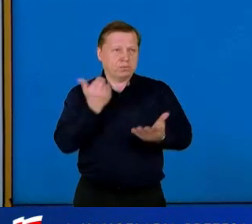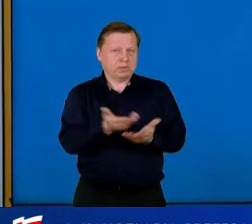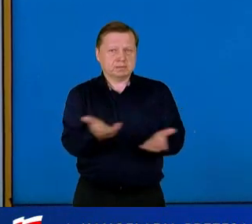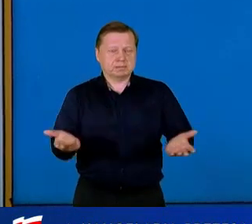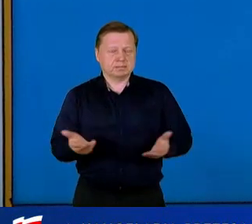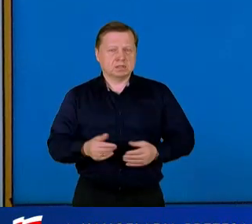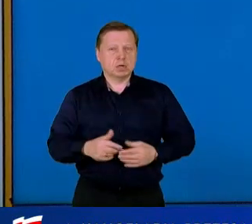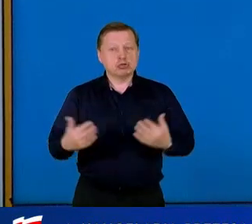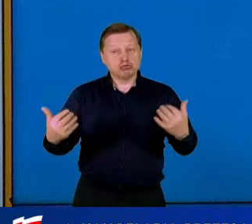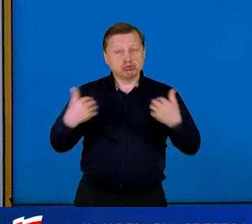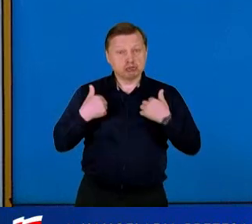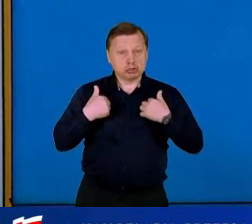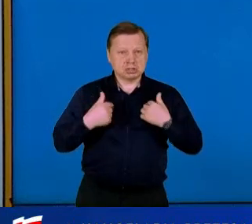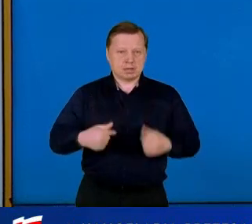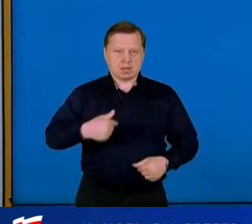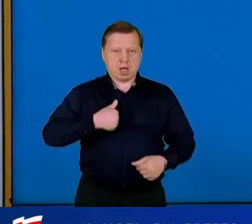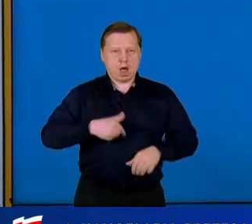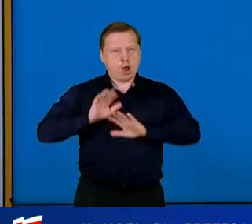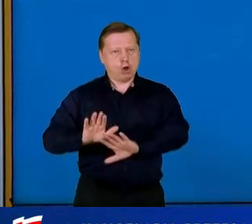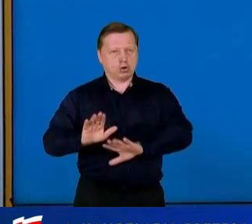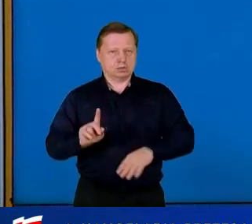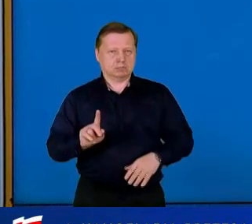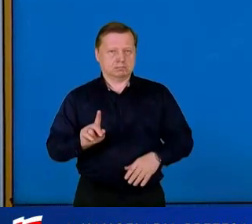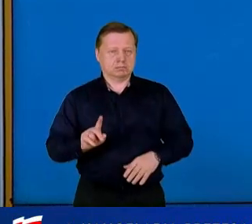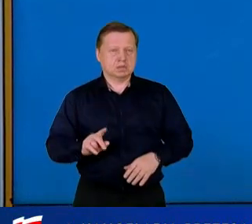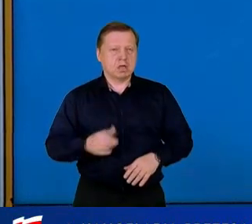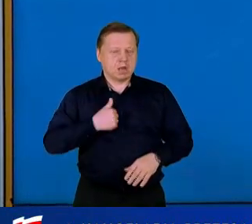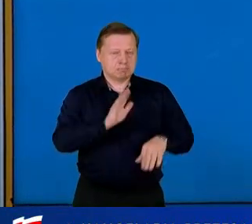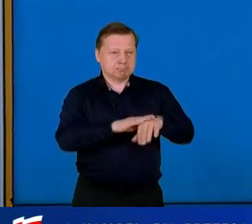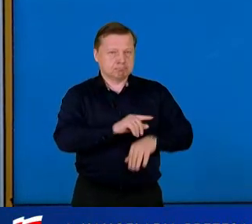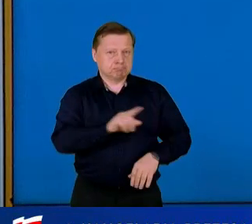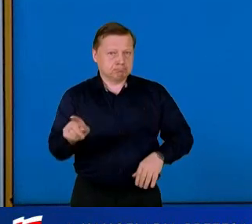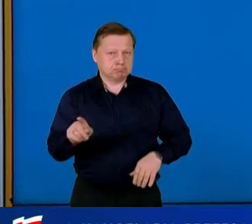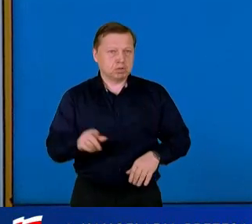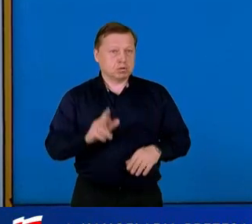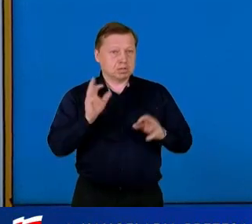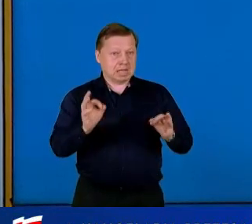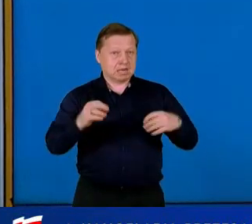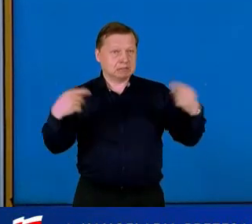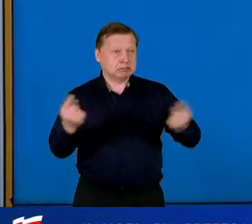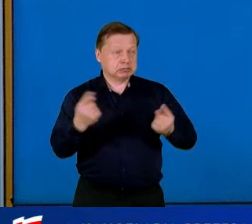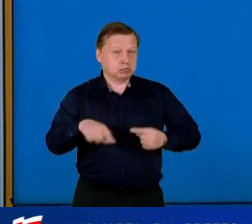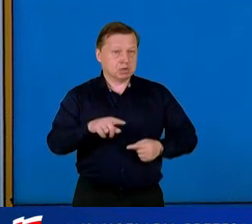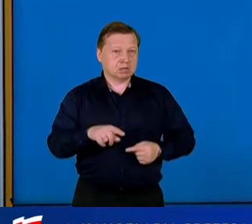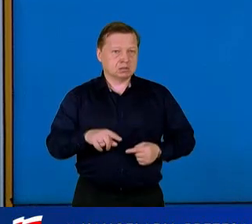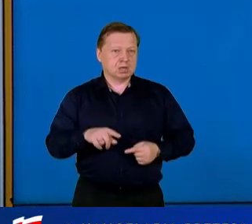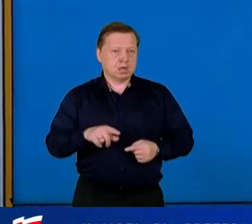Chronimy życie i dlatego apeluję do wszystkich, którzy w obecnej sytuacji dopuszczają się łamania prawa,